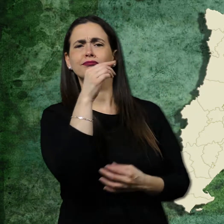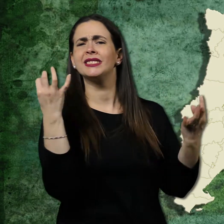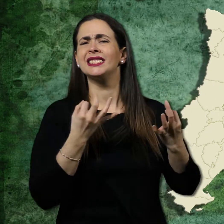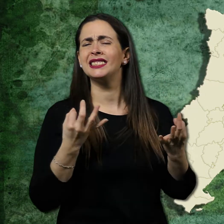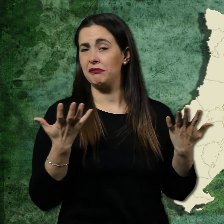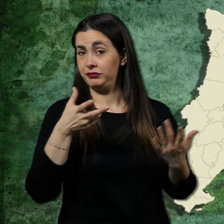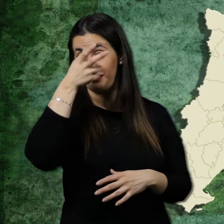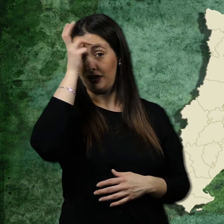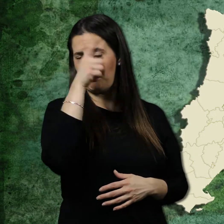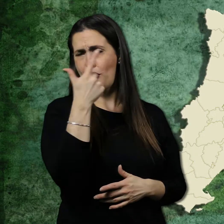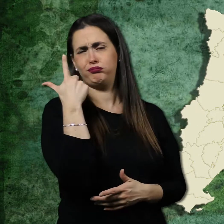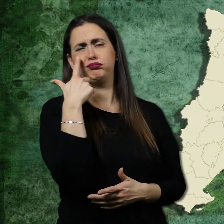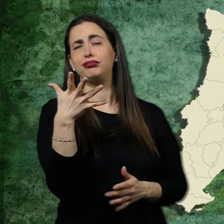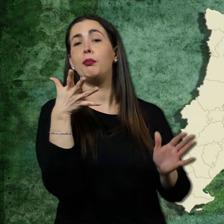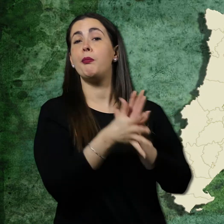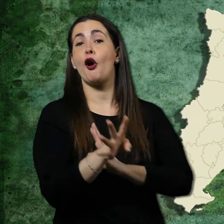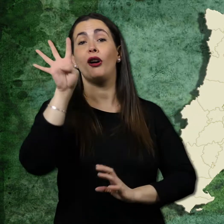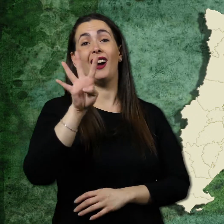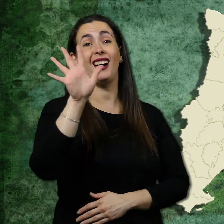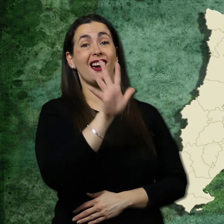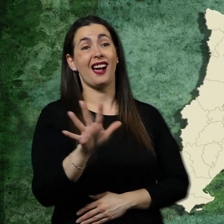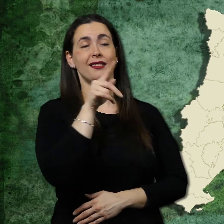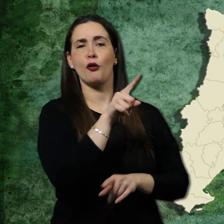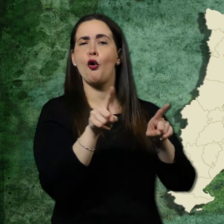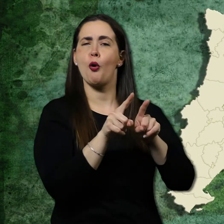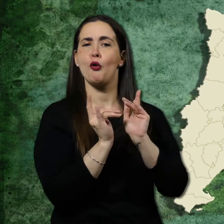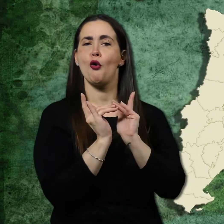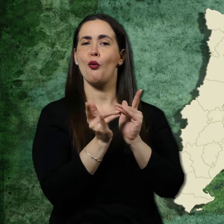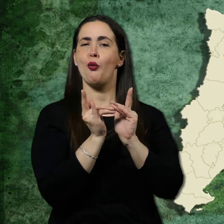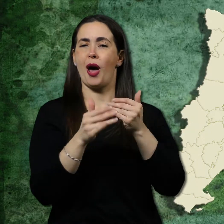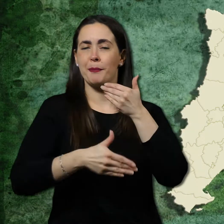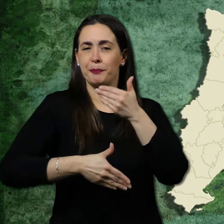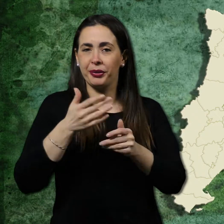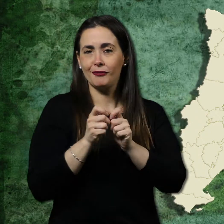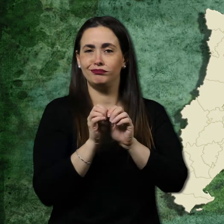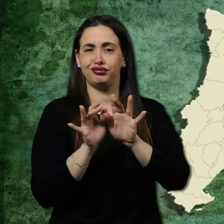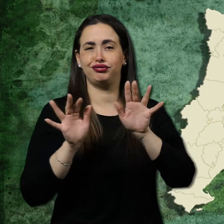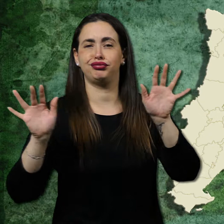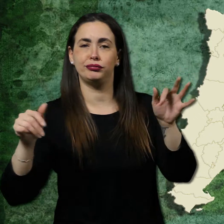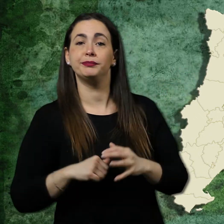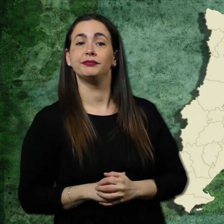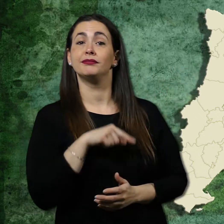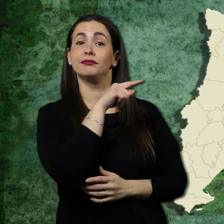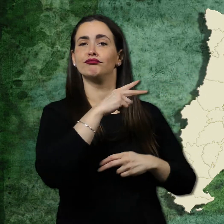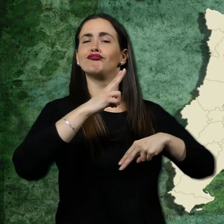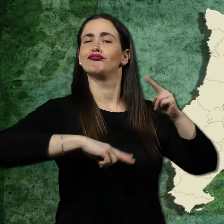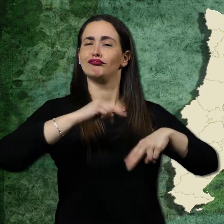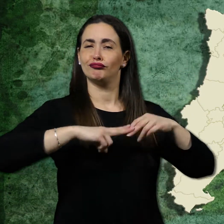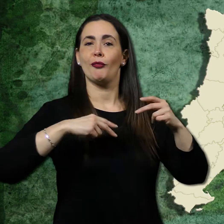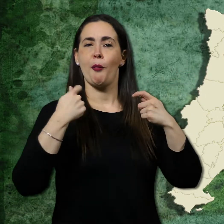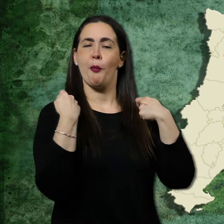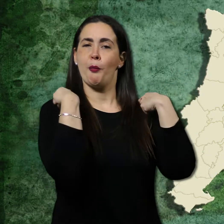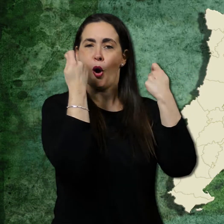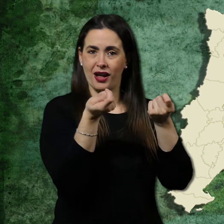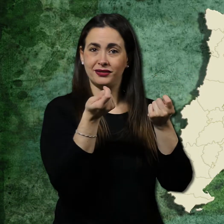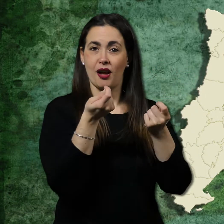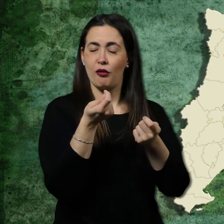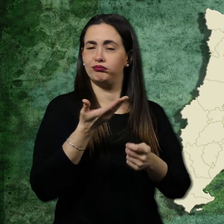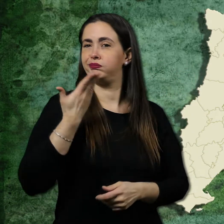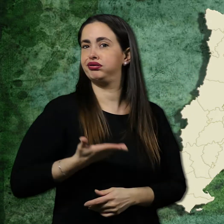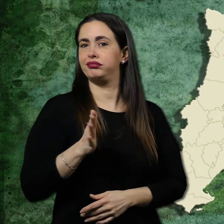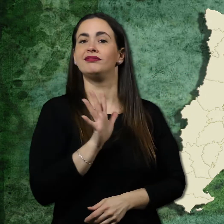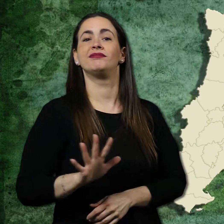Destacat: Ripoll és conegut com el bressol de Catalunya. A la ciutat es va construir el monestir més important del país,